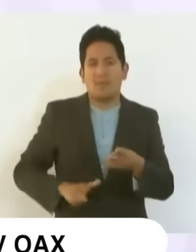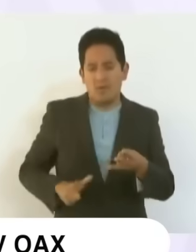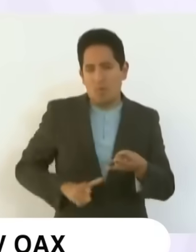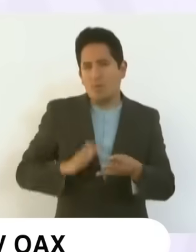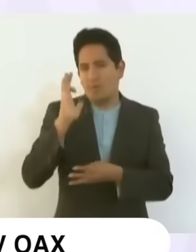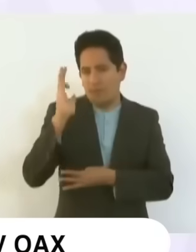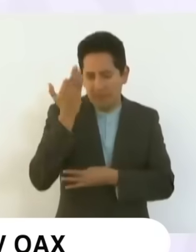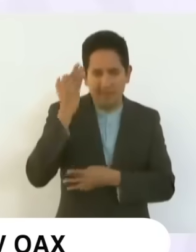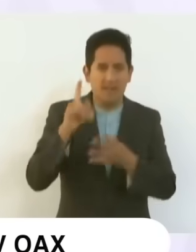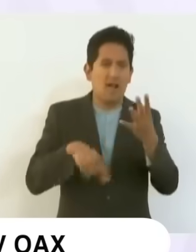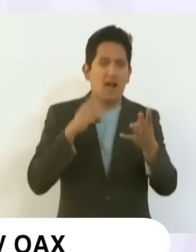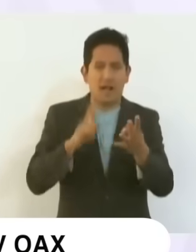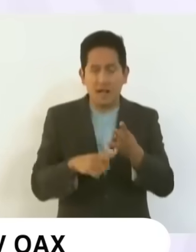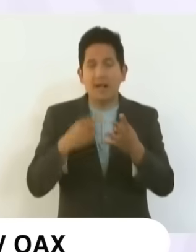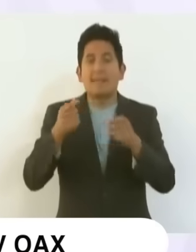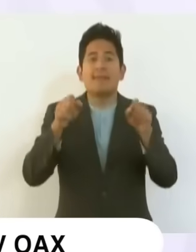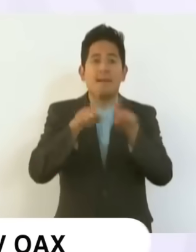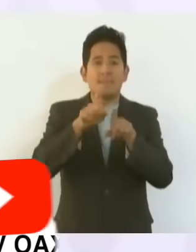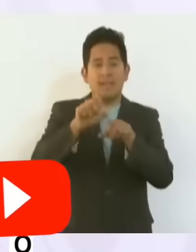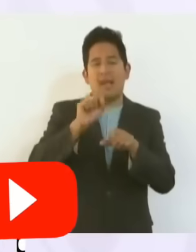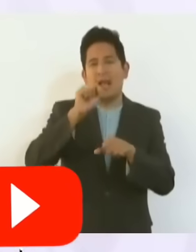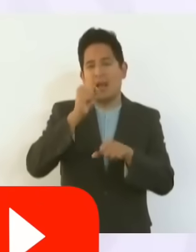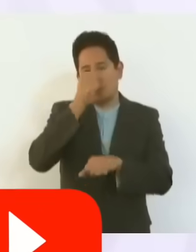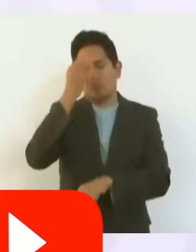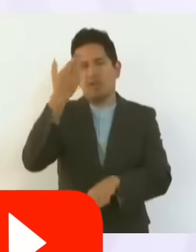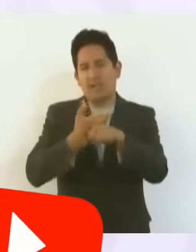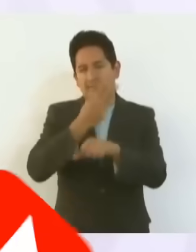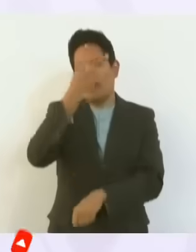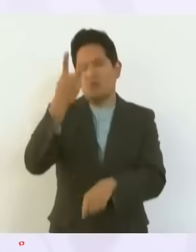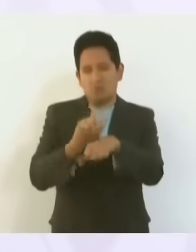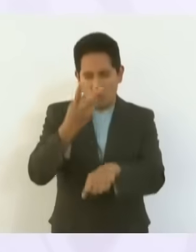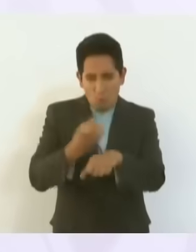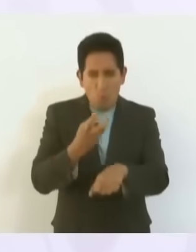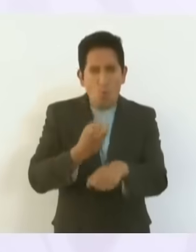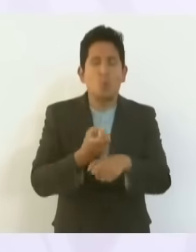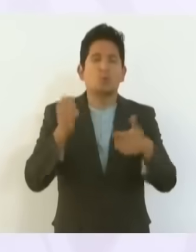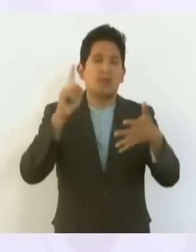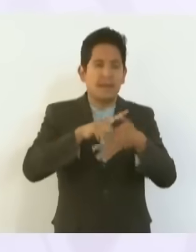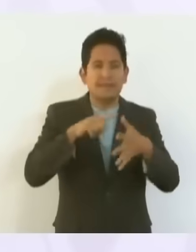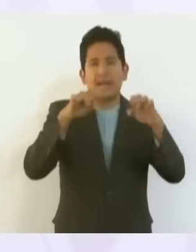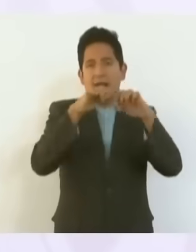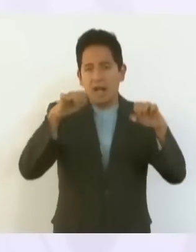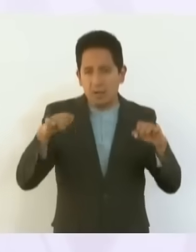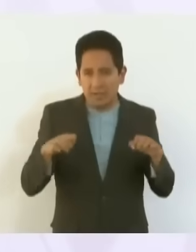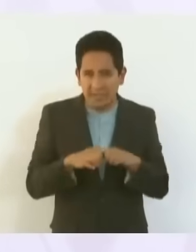a los subsecretarios también que están hoy aquí y a todo el equipo de la Secretaría de Gobernación.